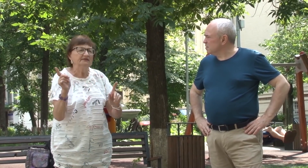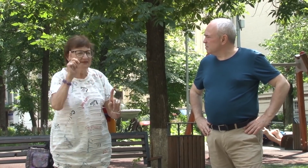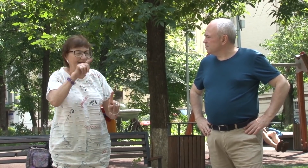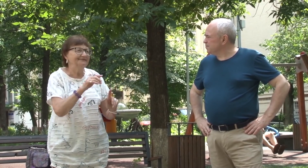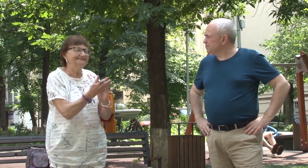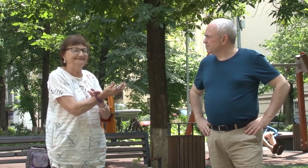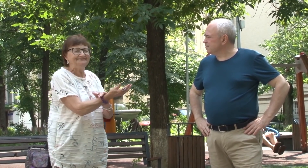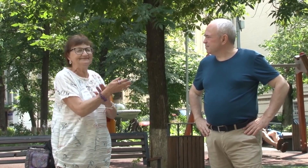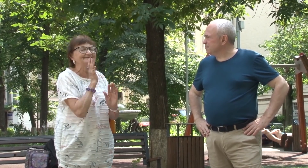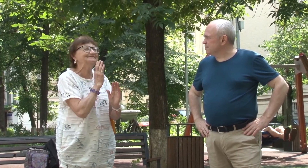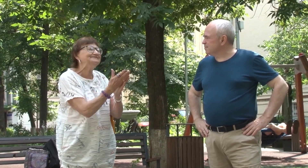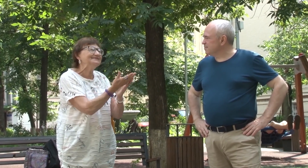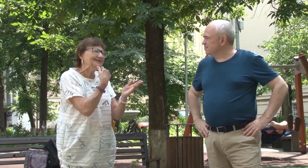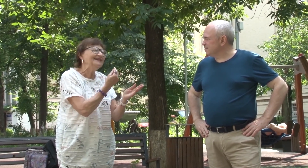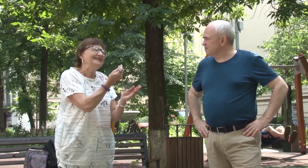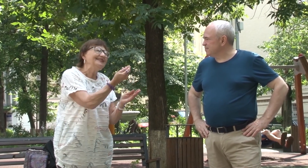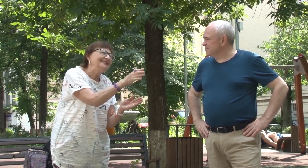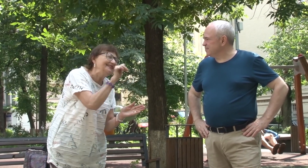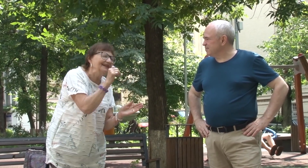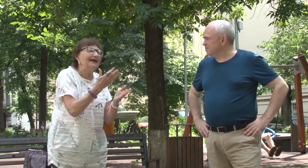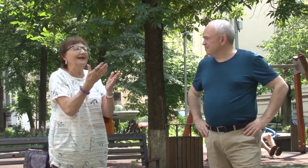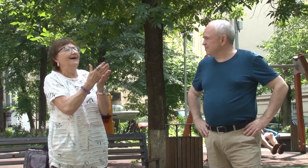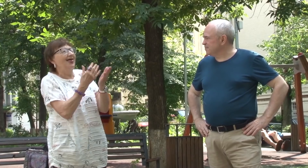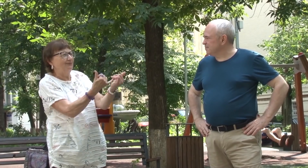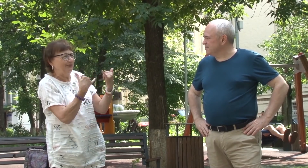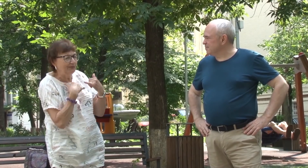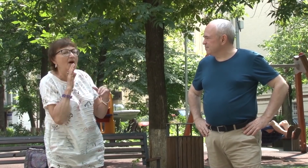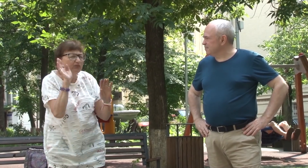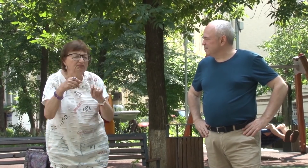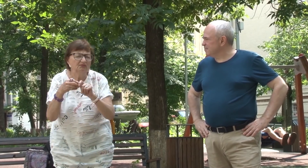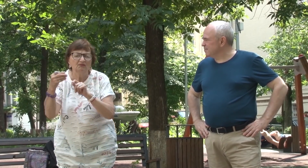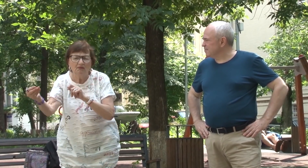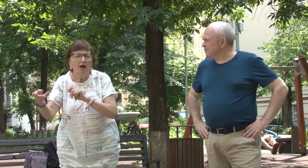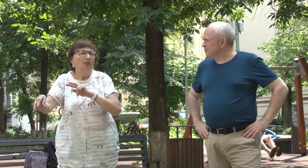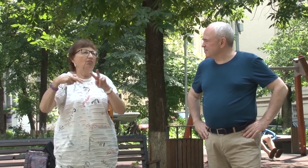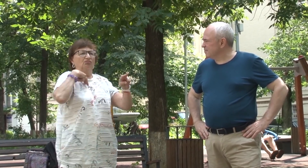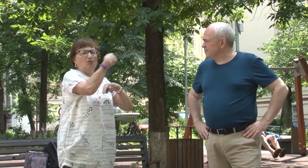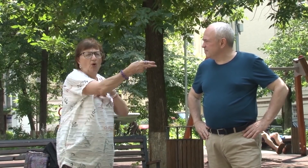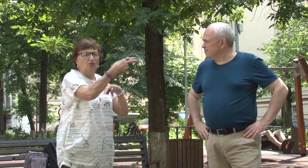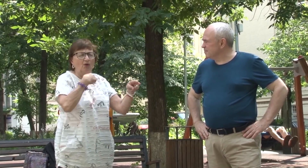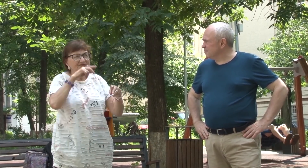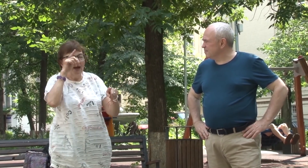Просили денег у мамы в долг, кусок хлеба. Мама давала, они возвращали долг.